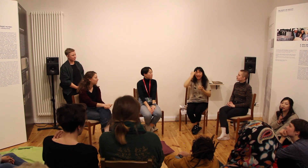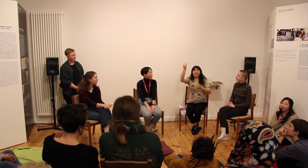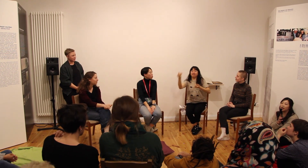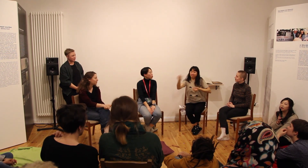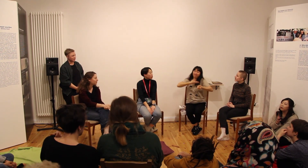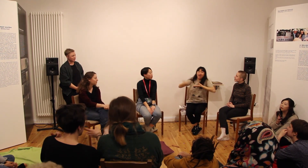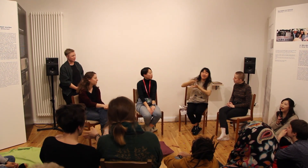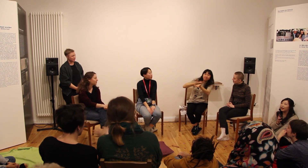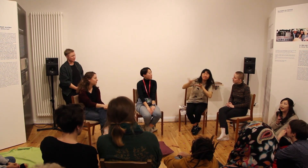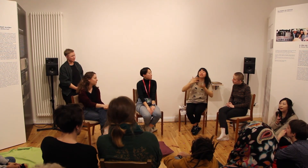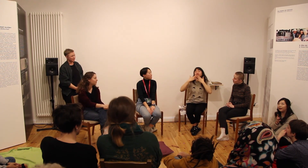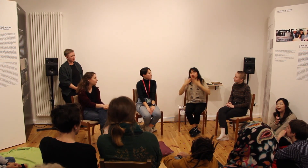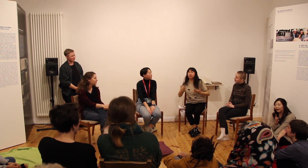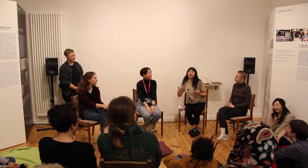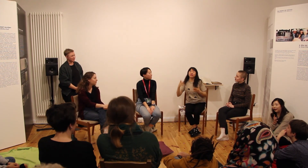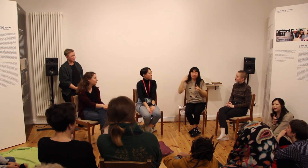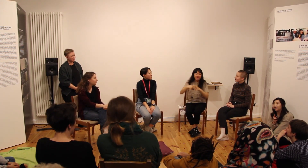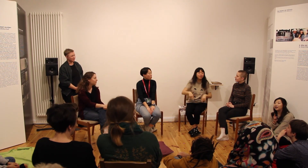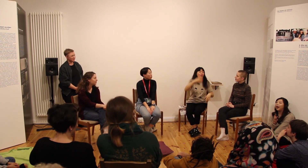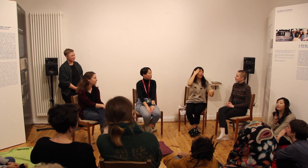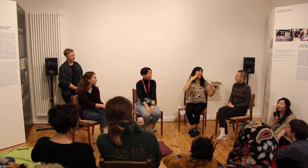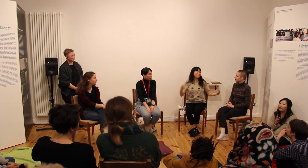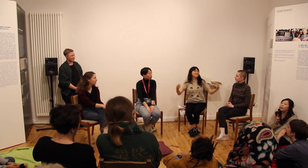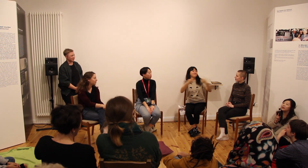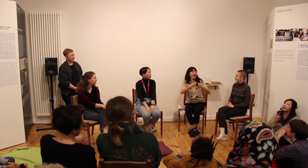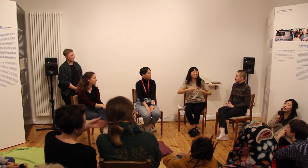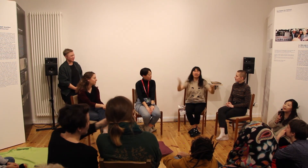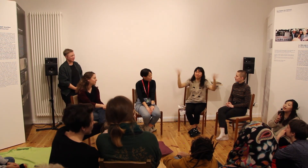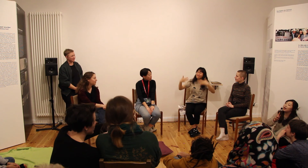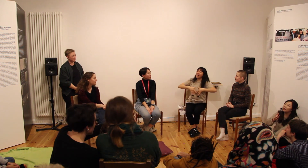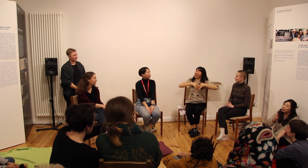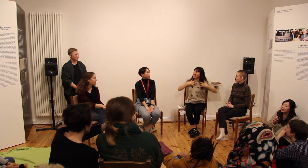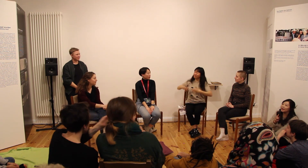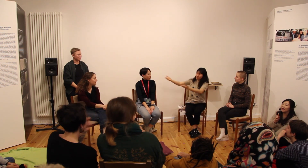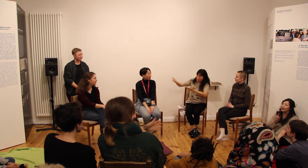Das haben wir alles auf Englisch gemacht und musste auch erstmals übersetzt werden, auch an die Person vielen Dank.